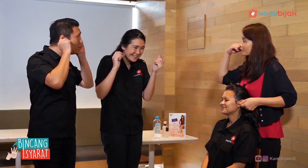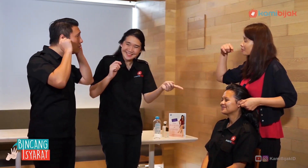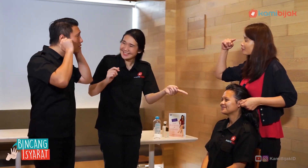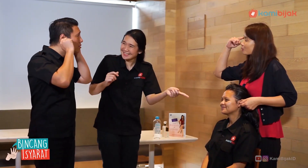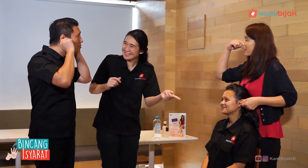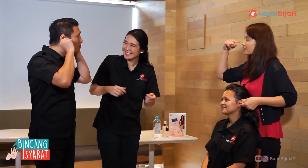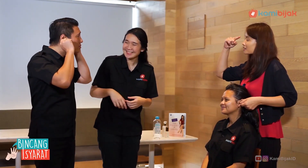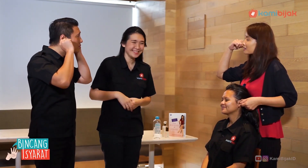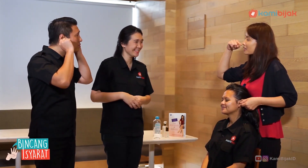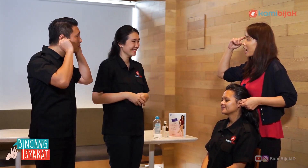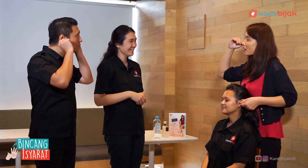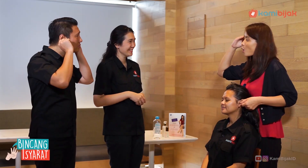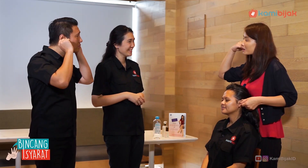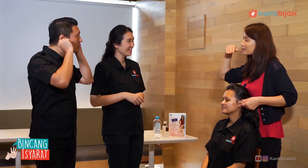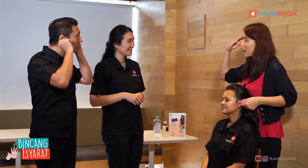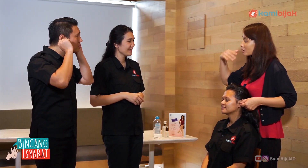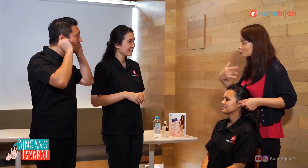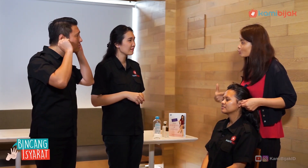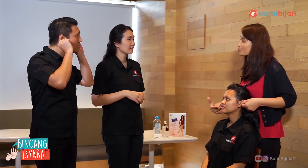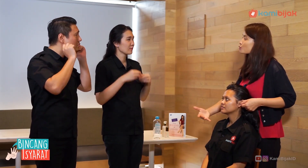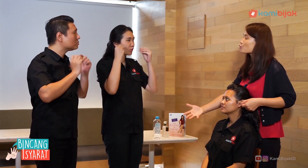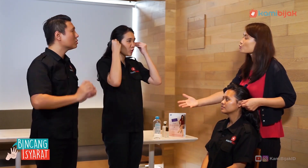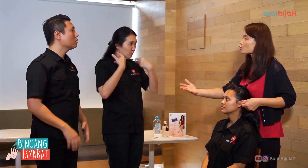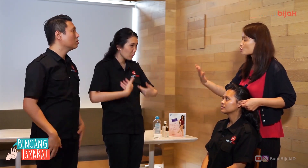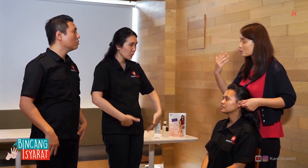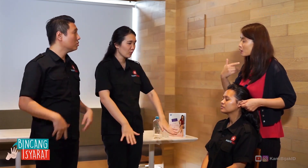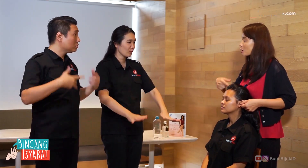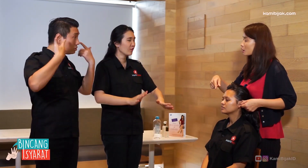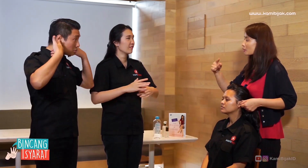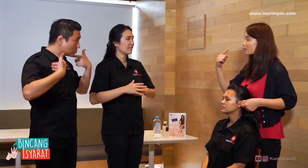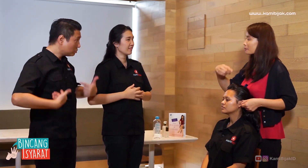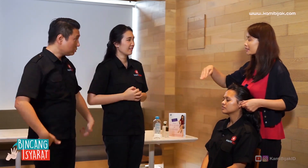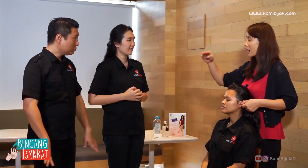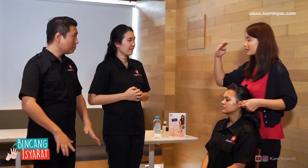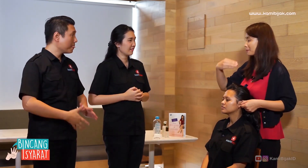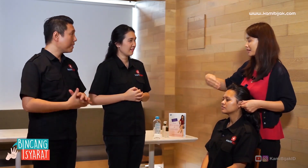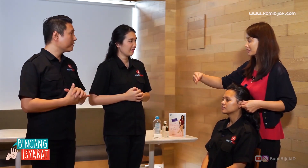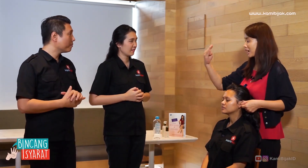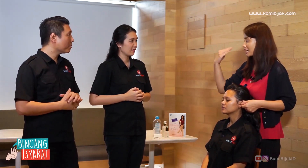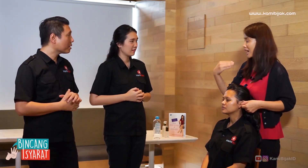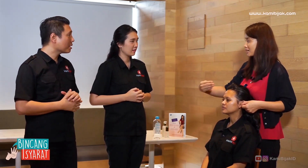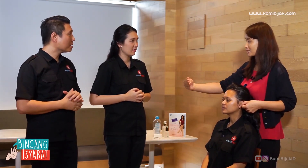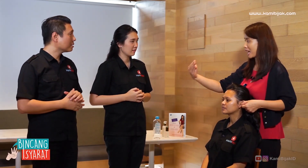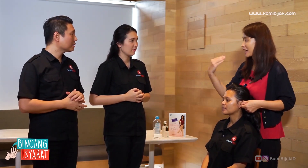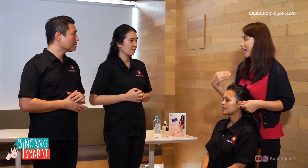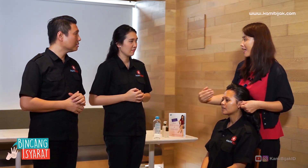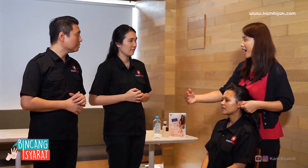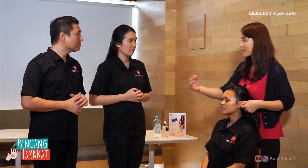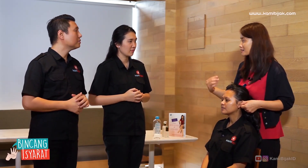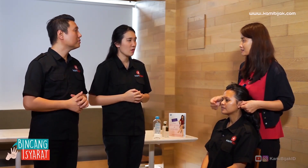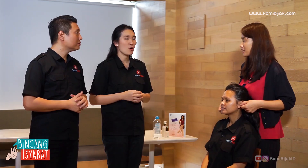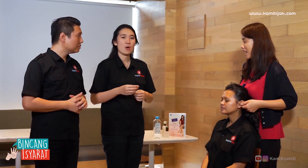Telinga dipijat untuk memperlancar peredaran darah.